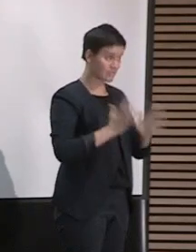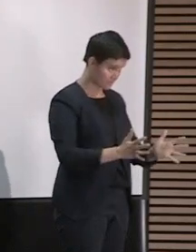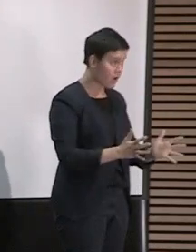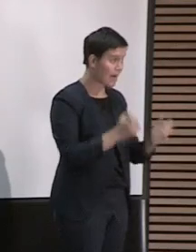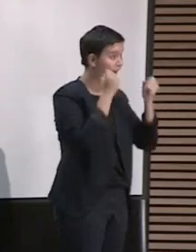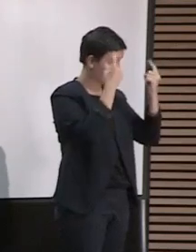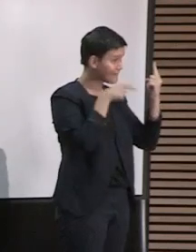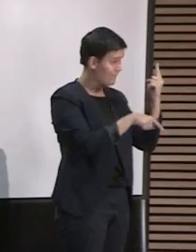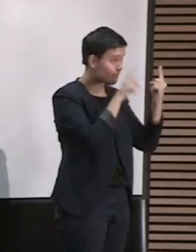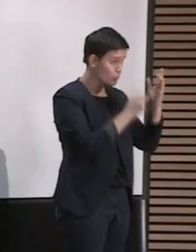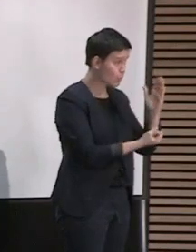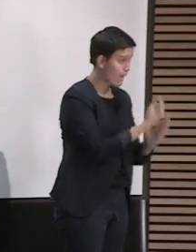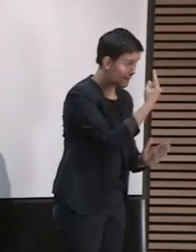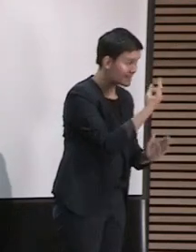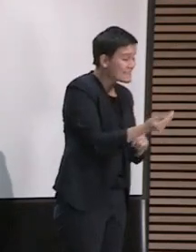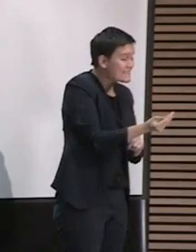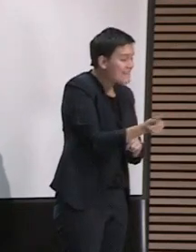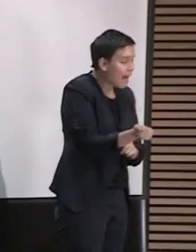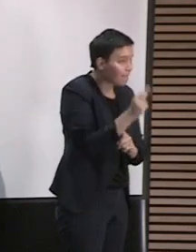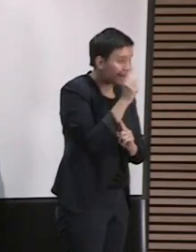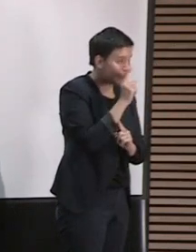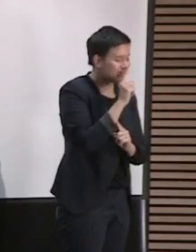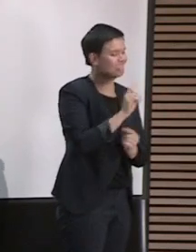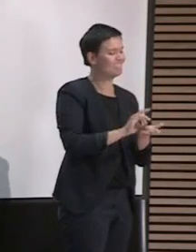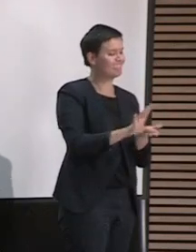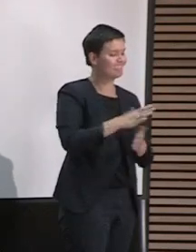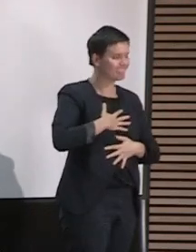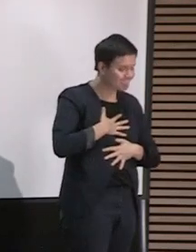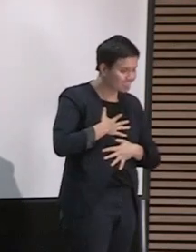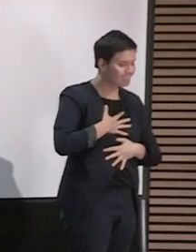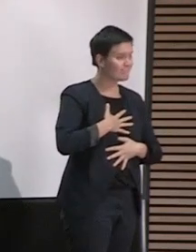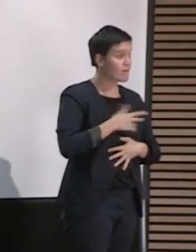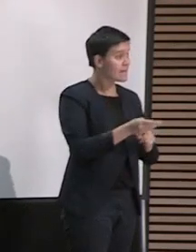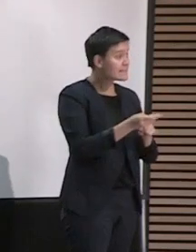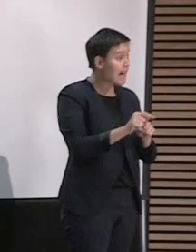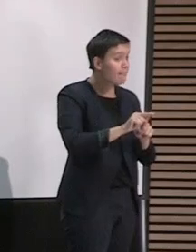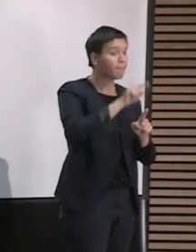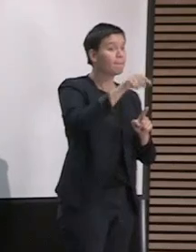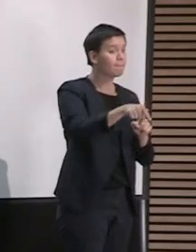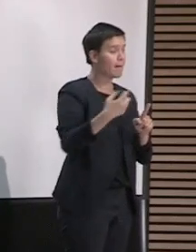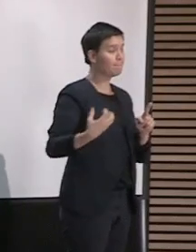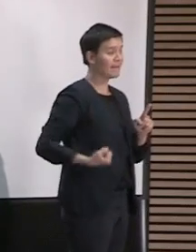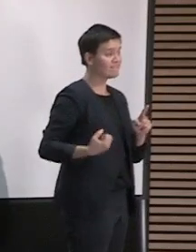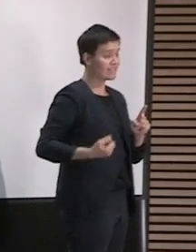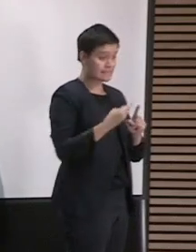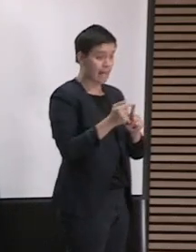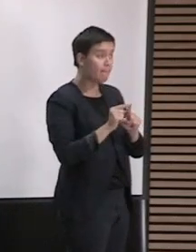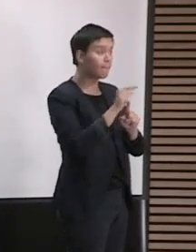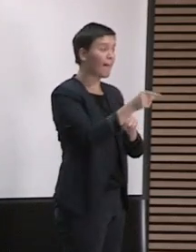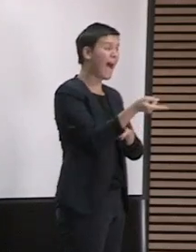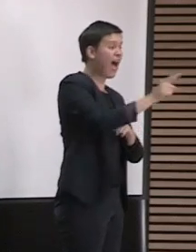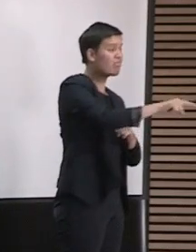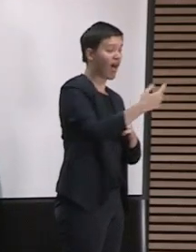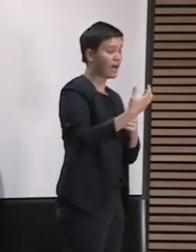hanga, ko. He maha tonu nga